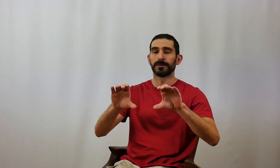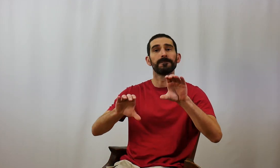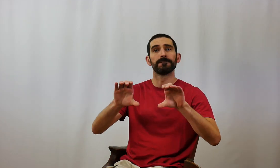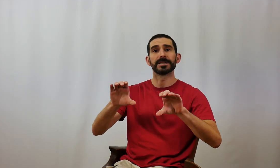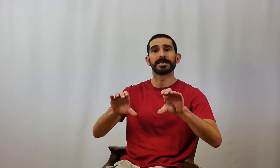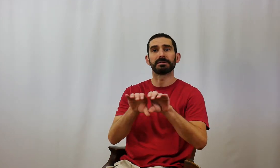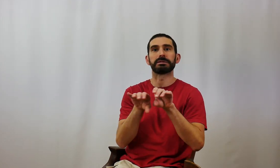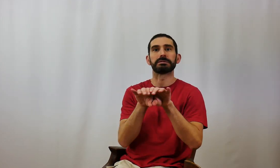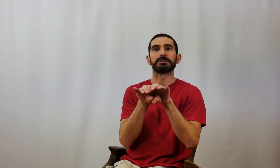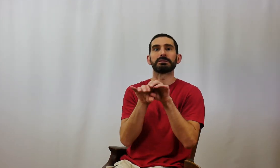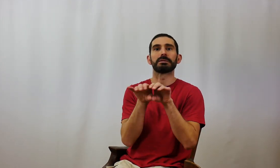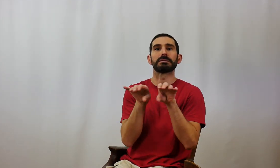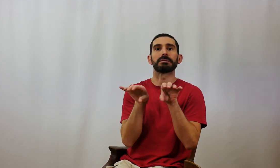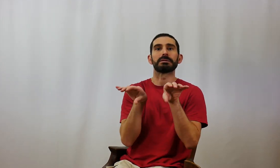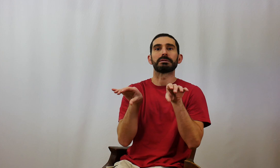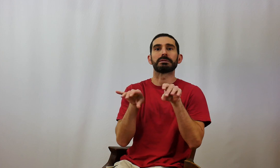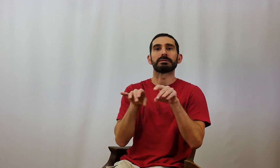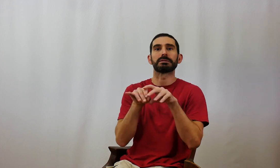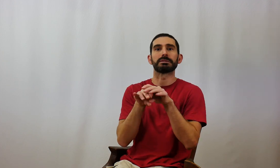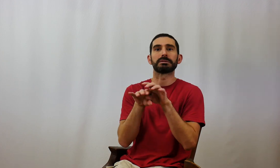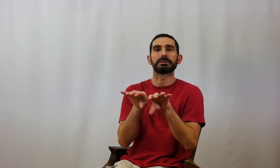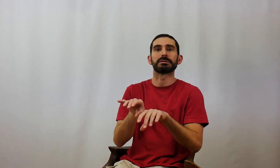*Fesses qui s'entrechoquent*